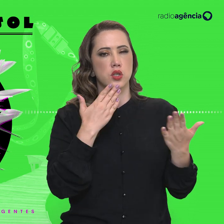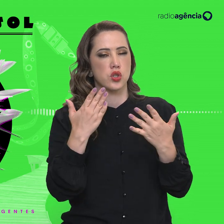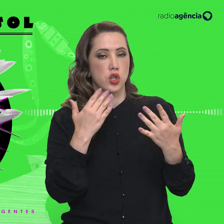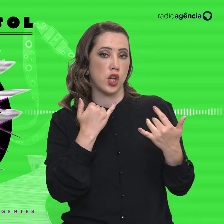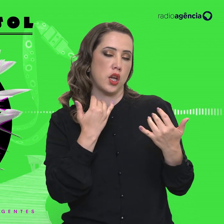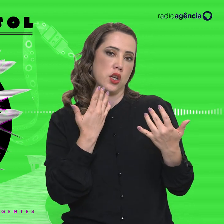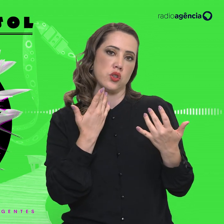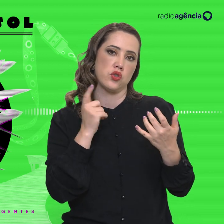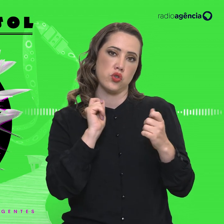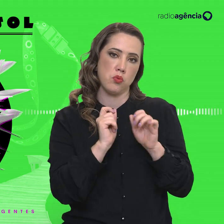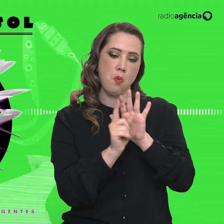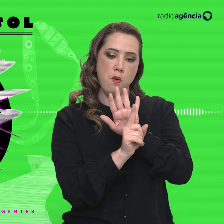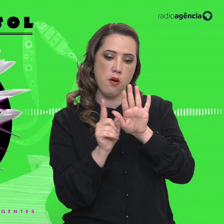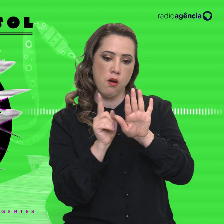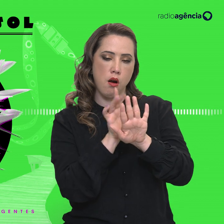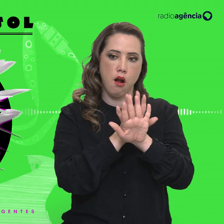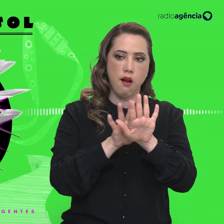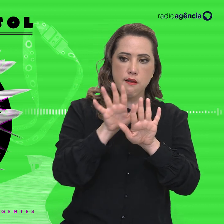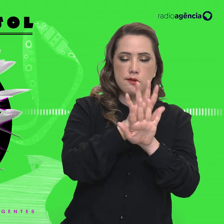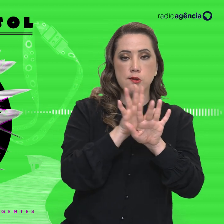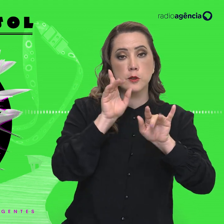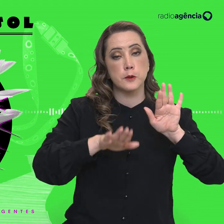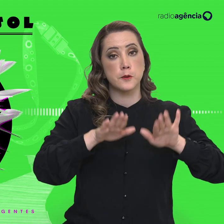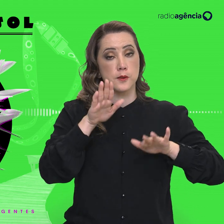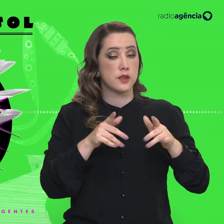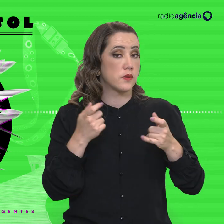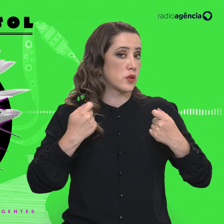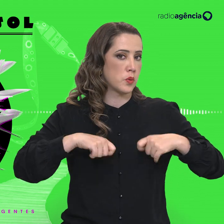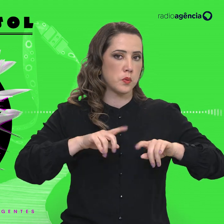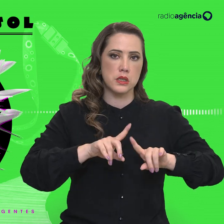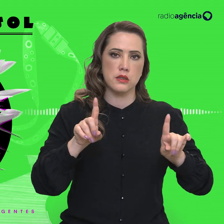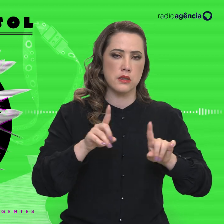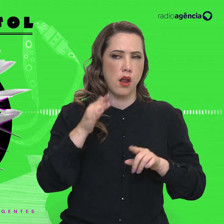e emoções que muitas vezes a gente não necessariamente compreende